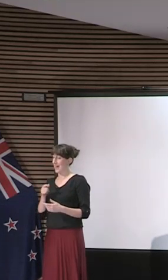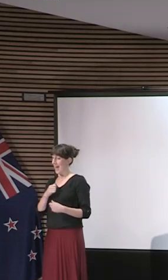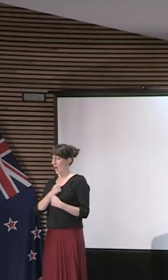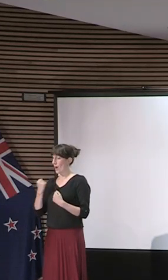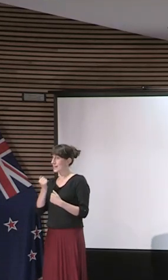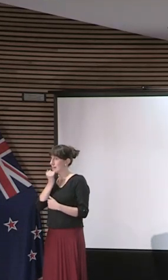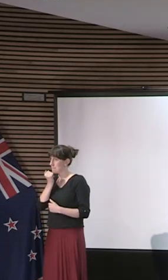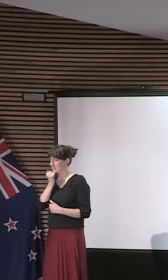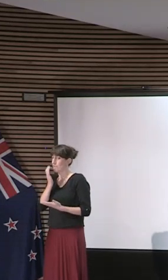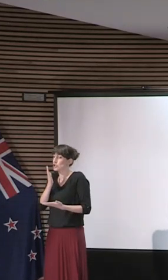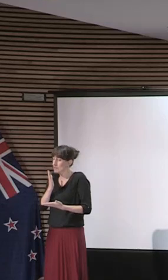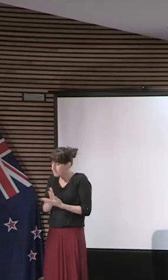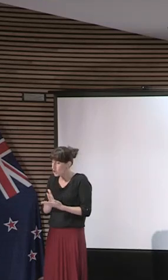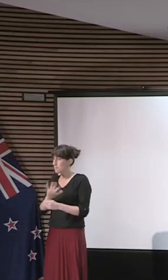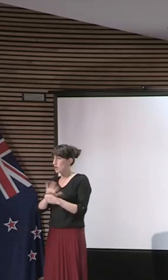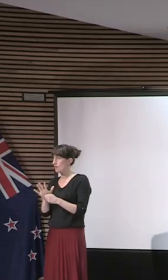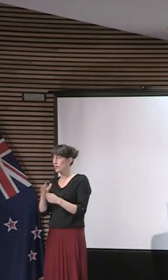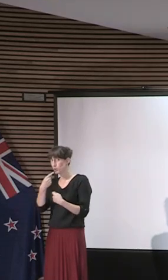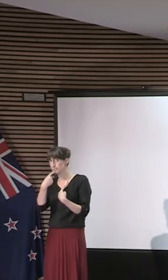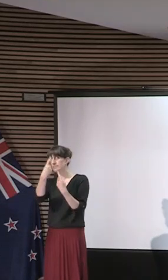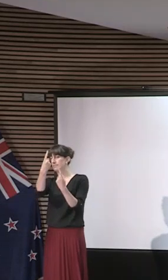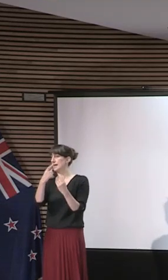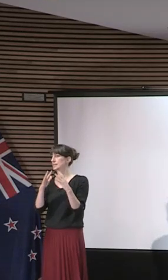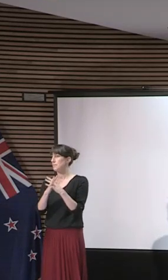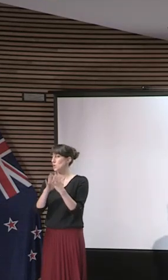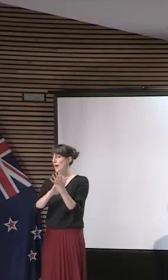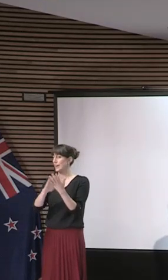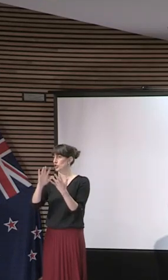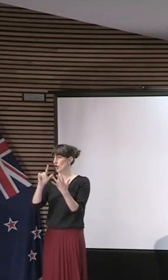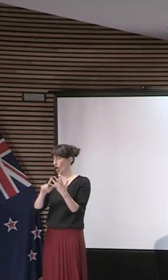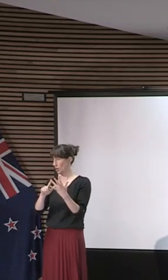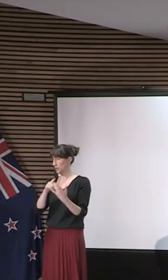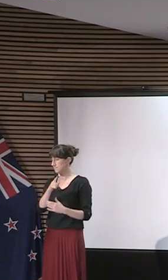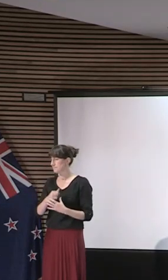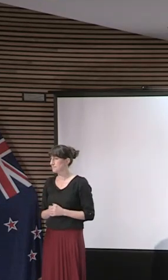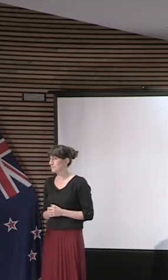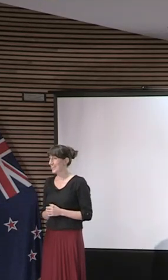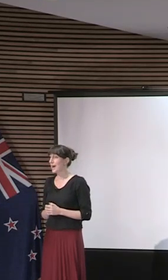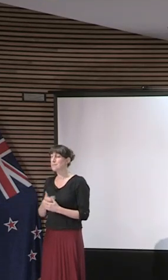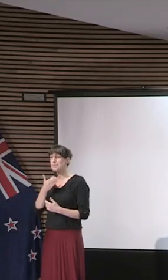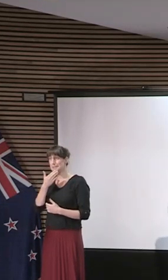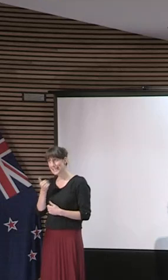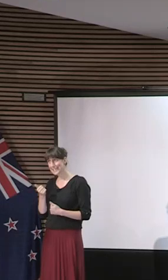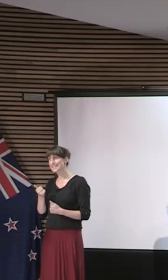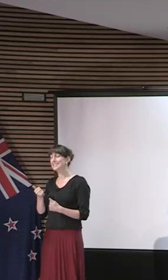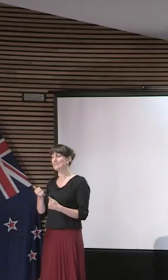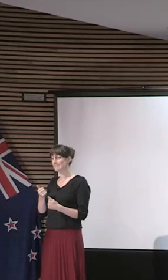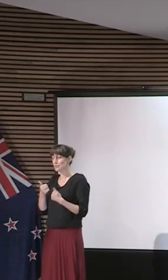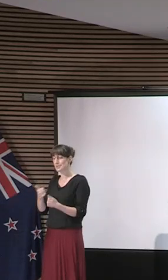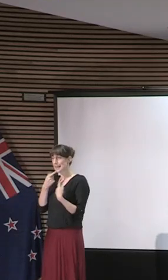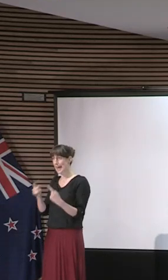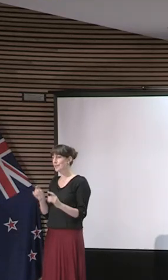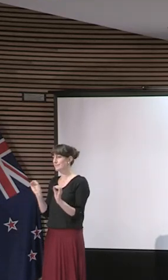whakaitihia me nga putunga pea